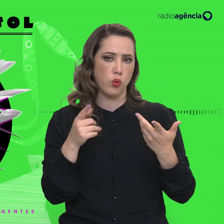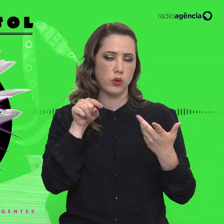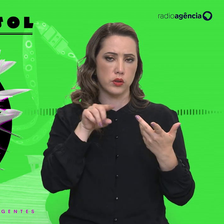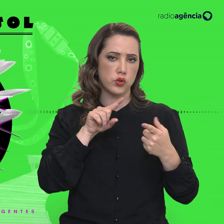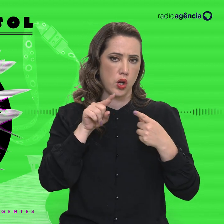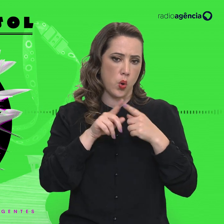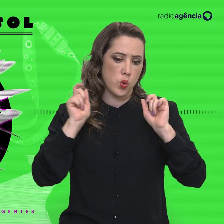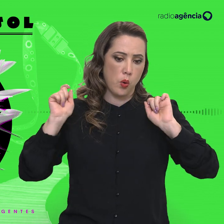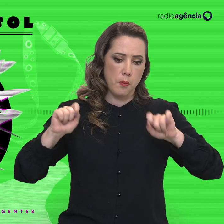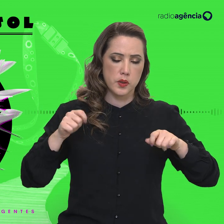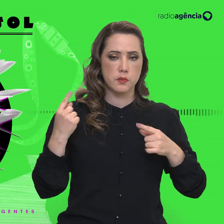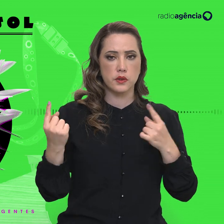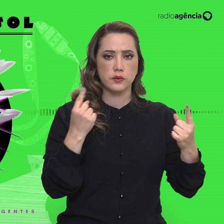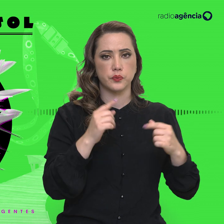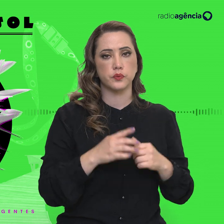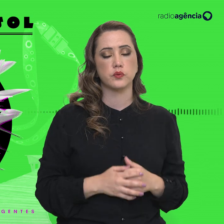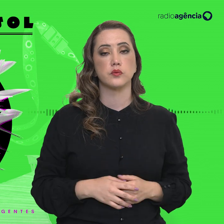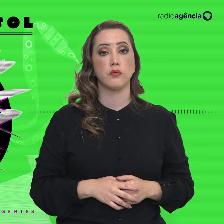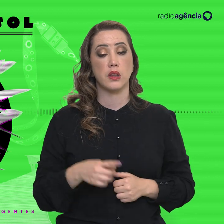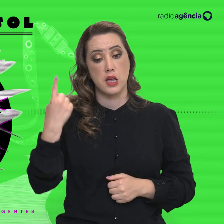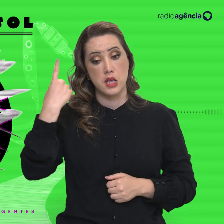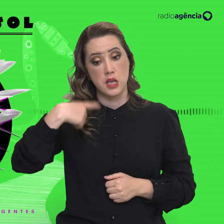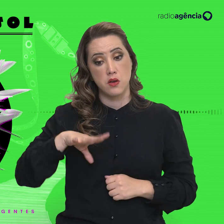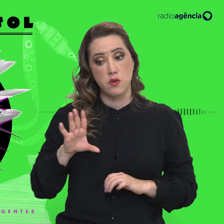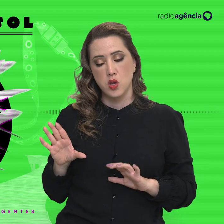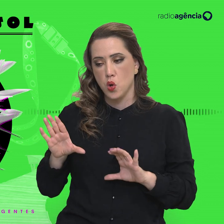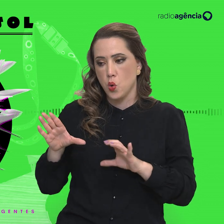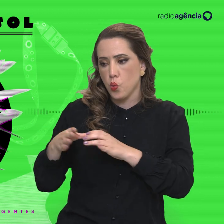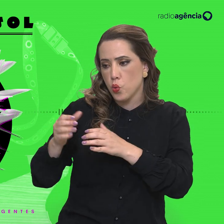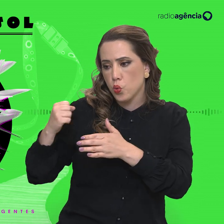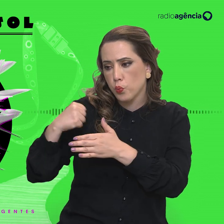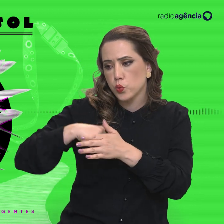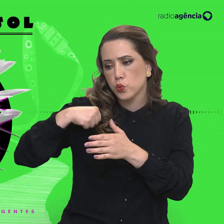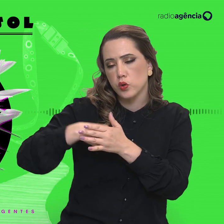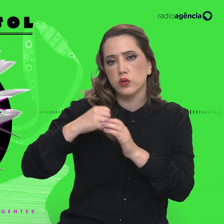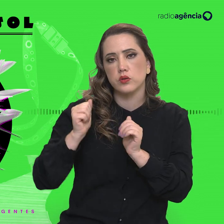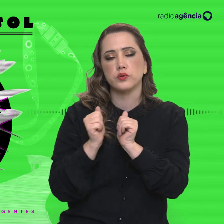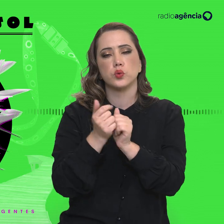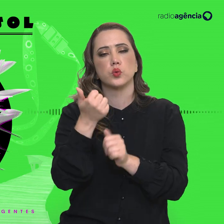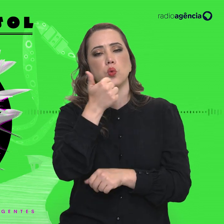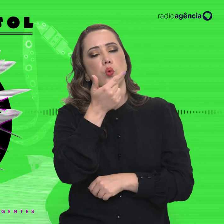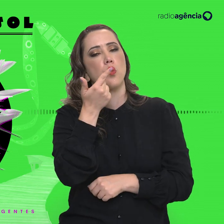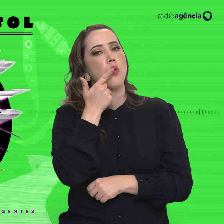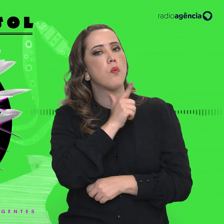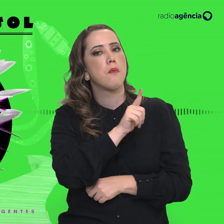Eu sonho, enquanto coletivo com outras mães, no dia que a gente vai poder ser chamada e